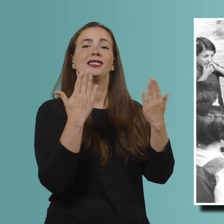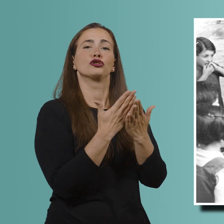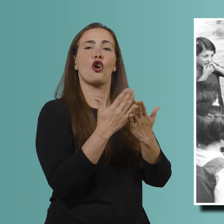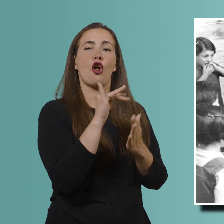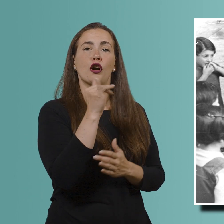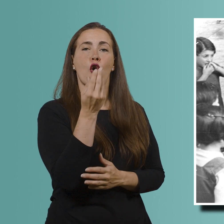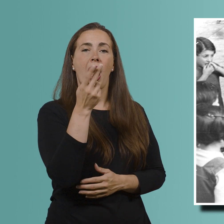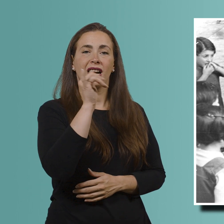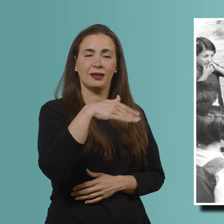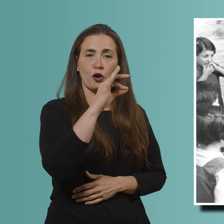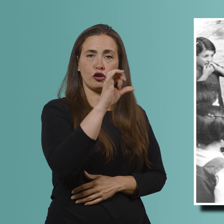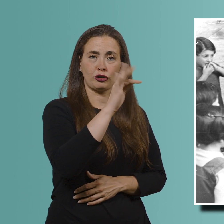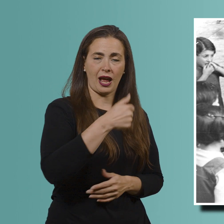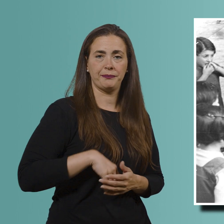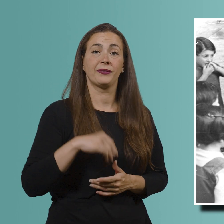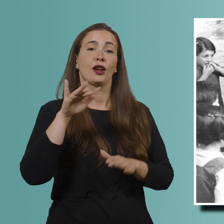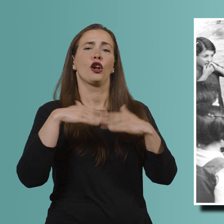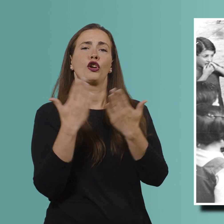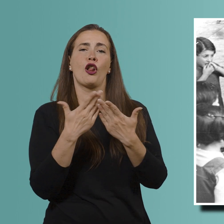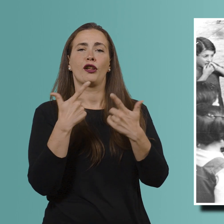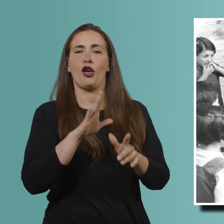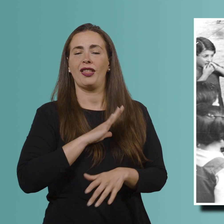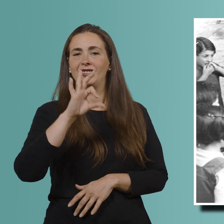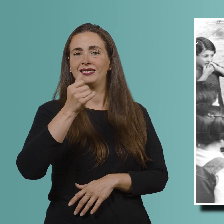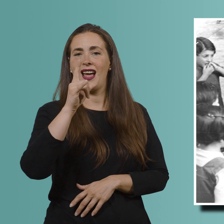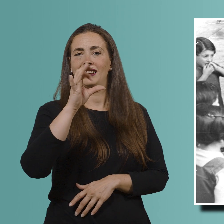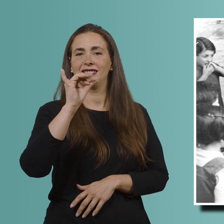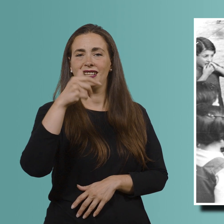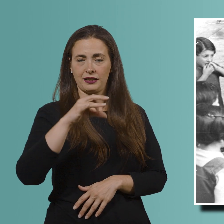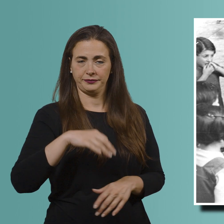l’Escola Joaquim Costa o el col·legi dels Salesians,